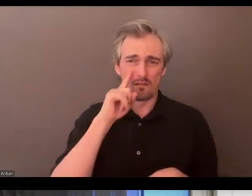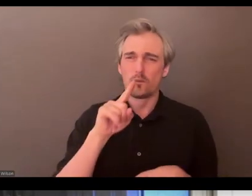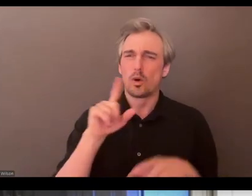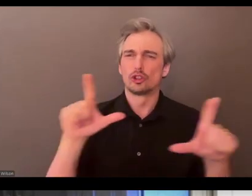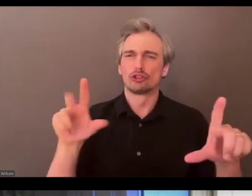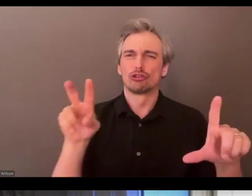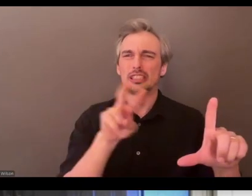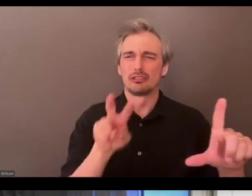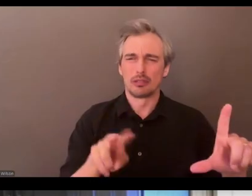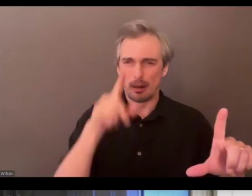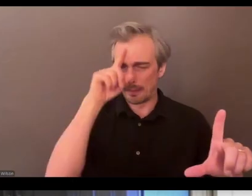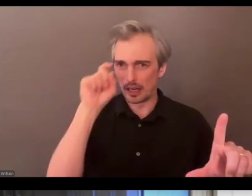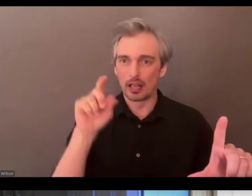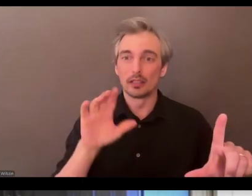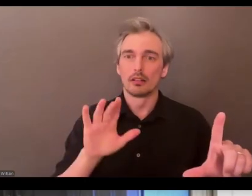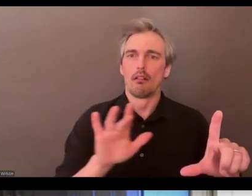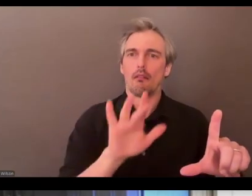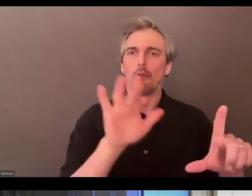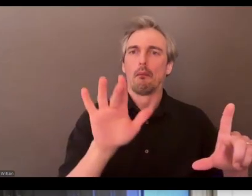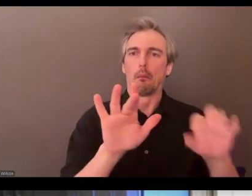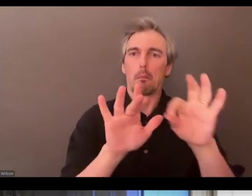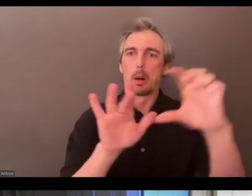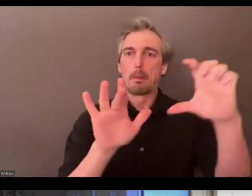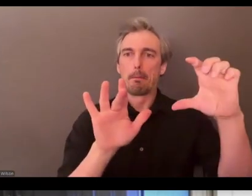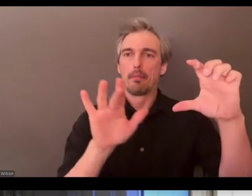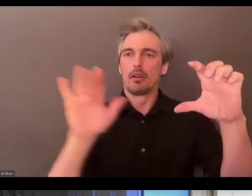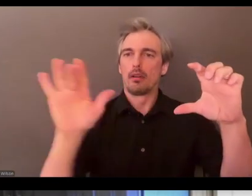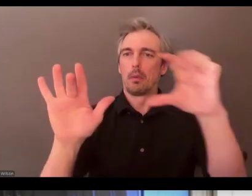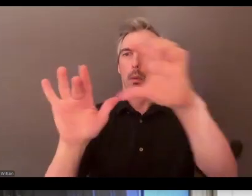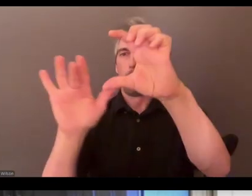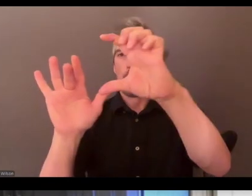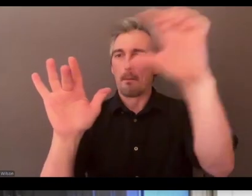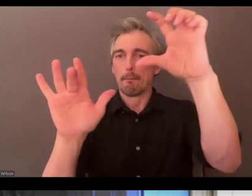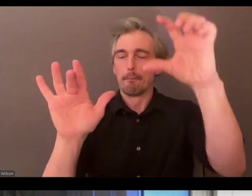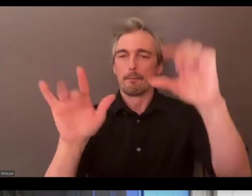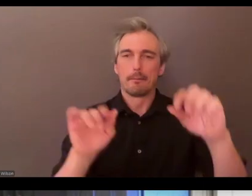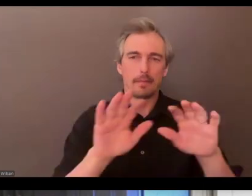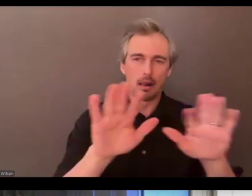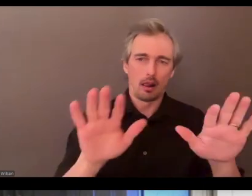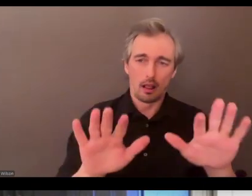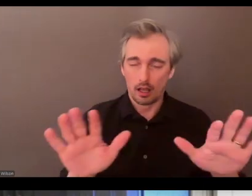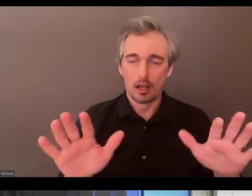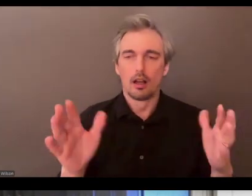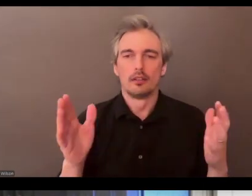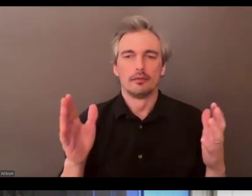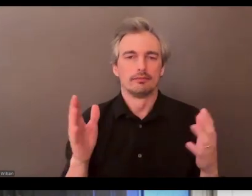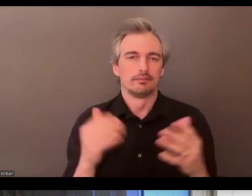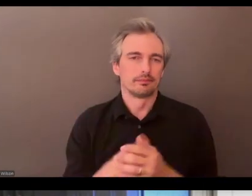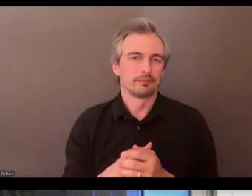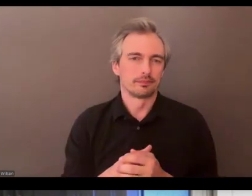さて、この次の行について、プレゼンテ ーションを送っ たときに何人の人が私に指摘してきたかをお伝えします。